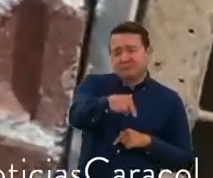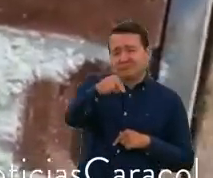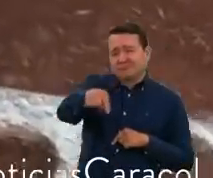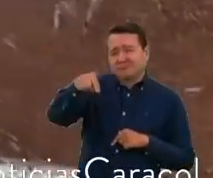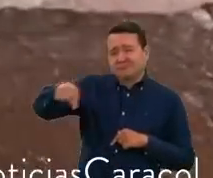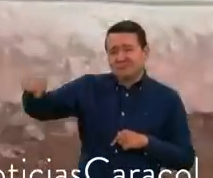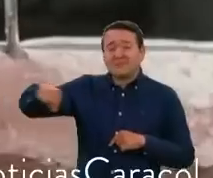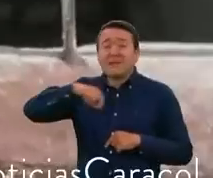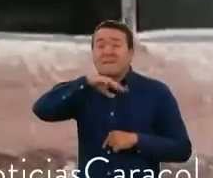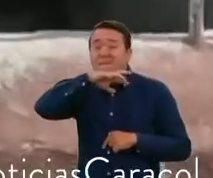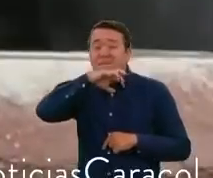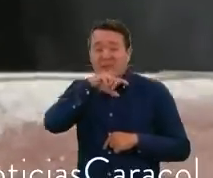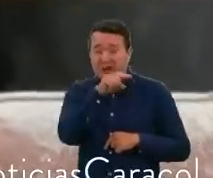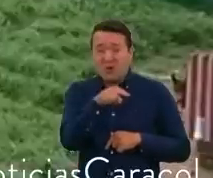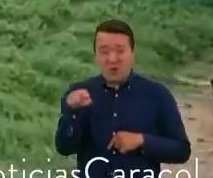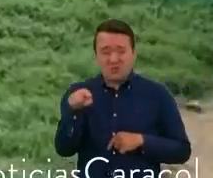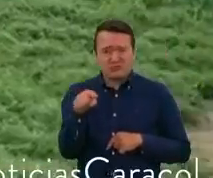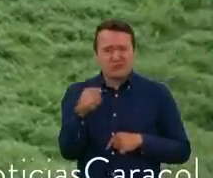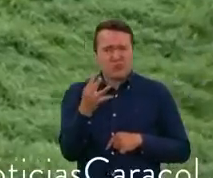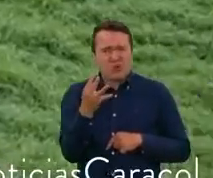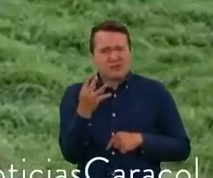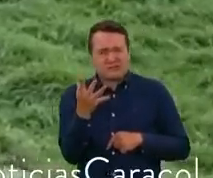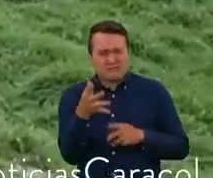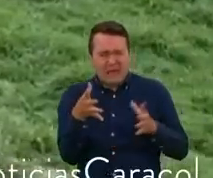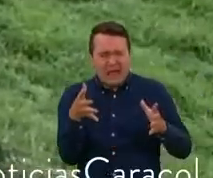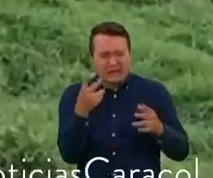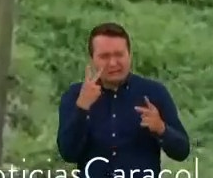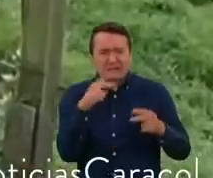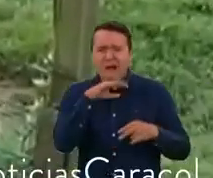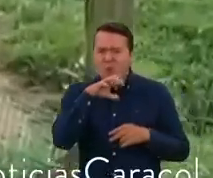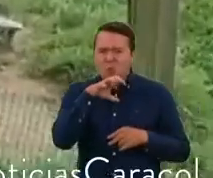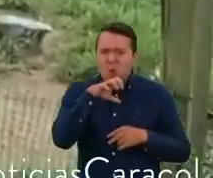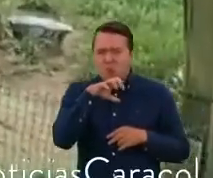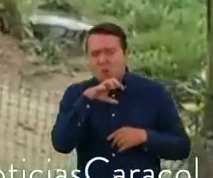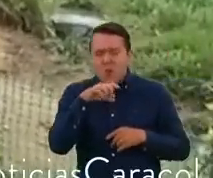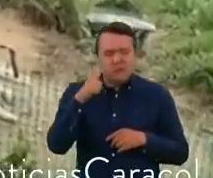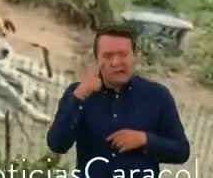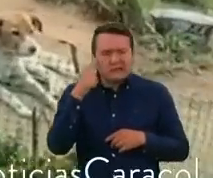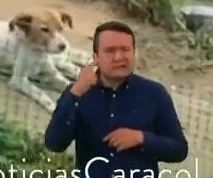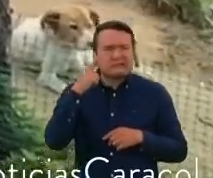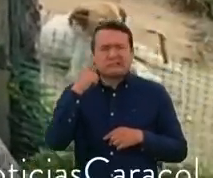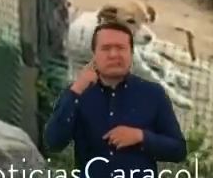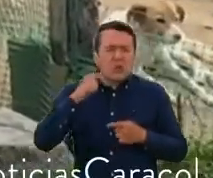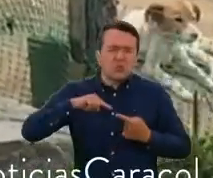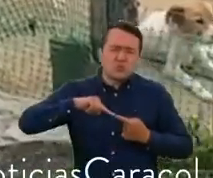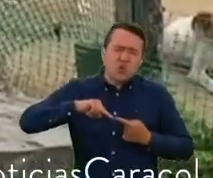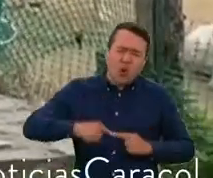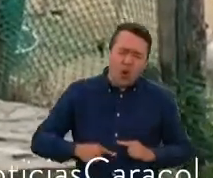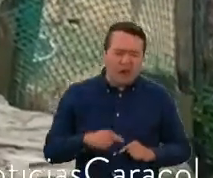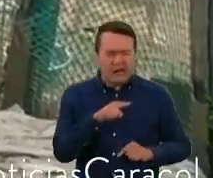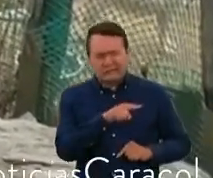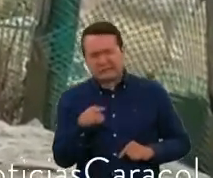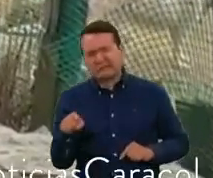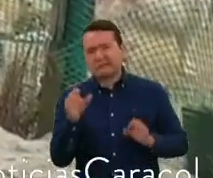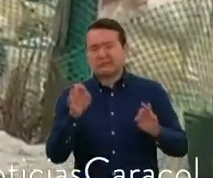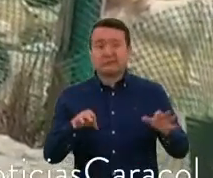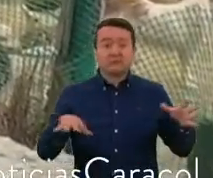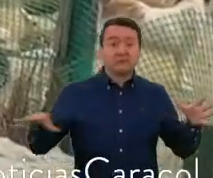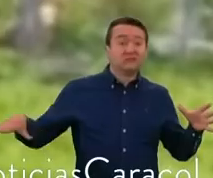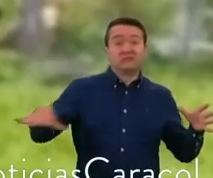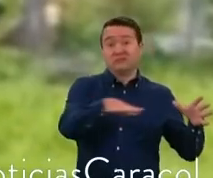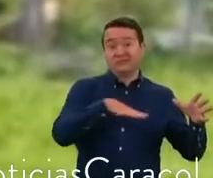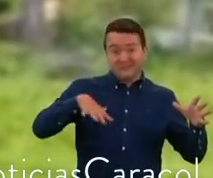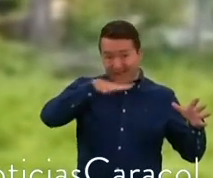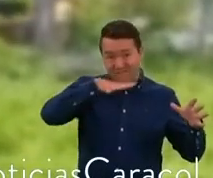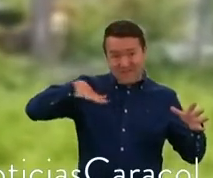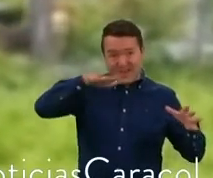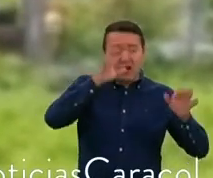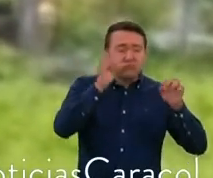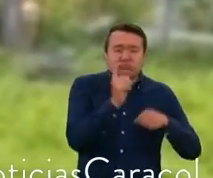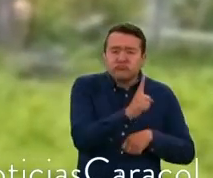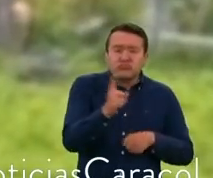desnutridos y enfermos.